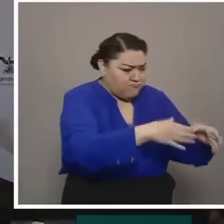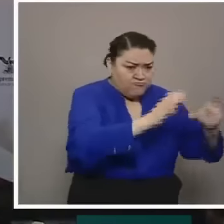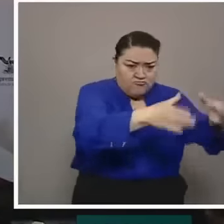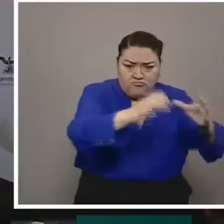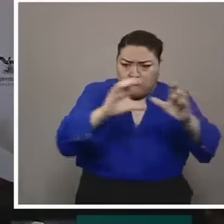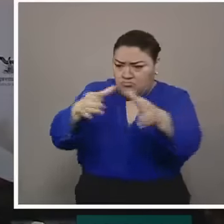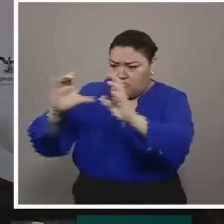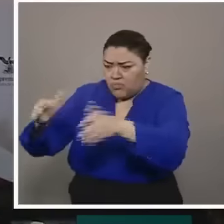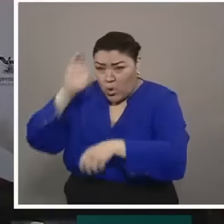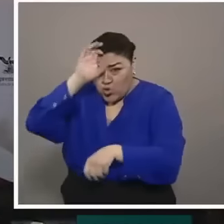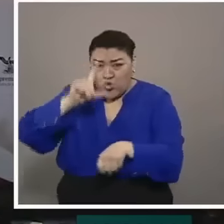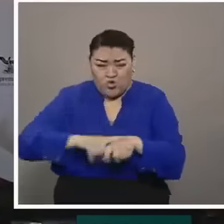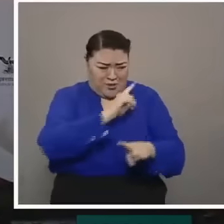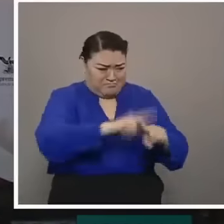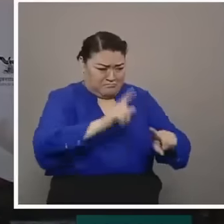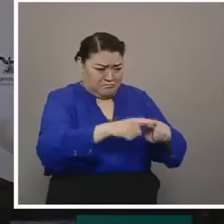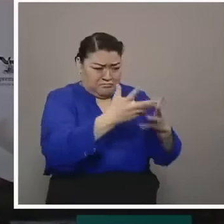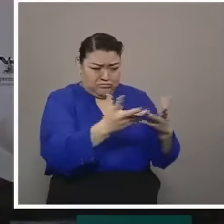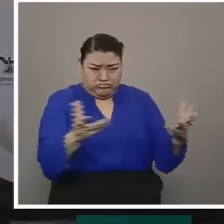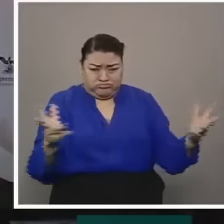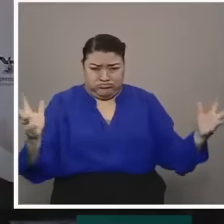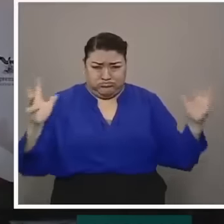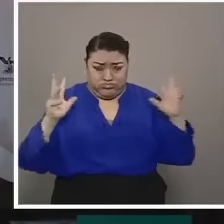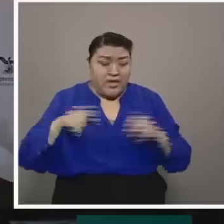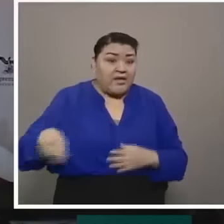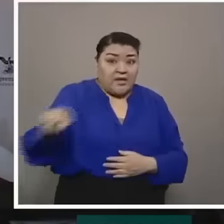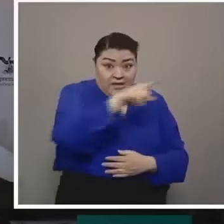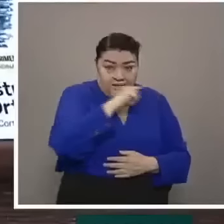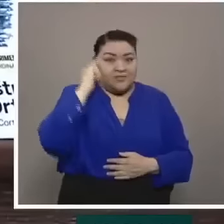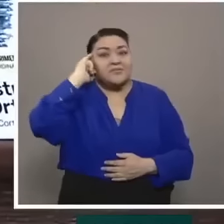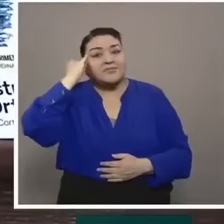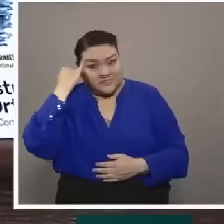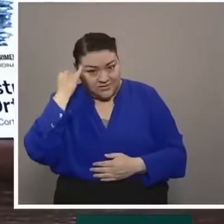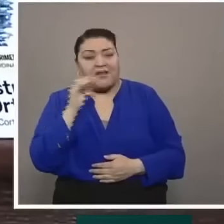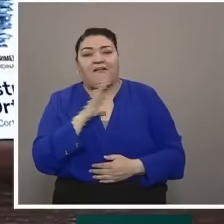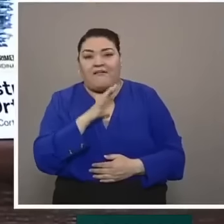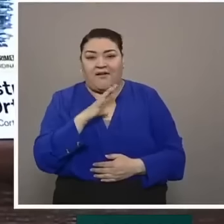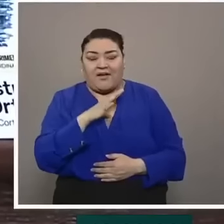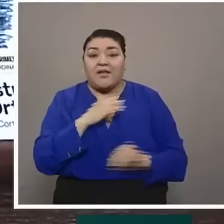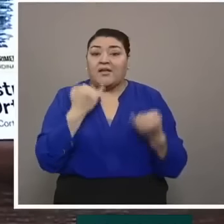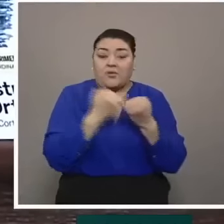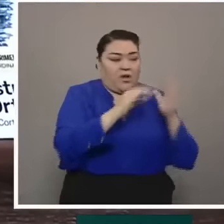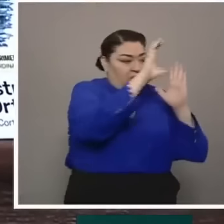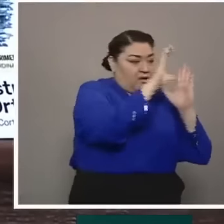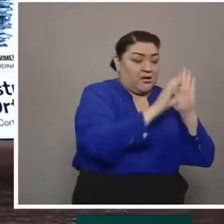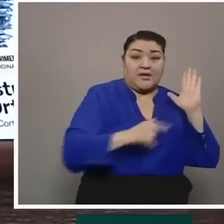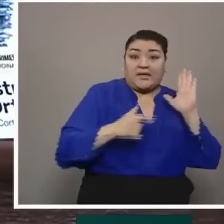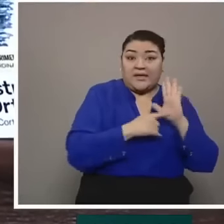sustentada originalmente en sus pueblos indígenas. La Constitución establece su derecho a la libre